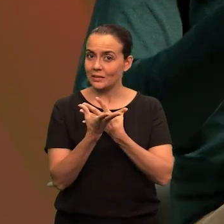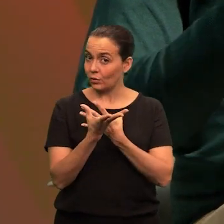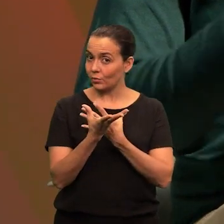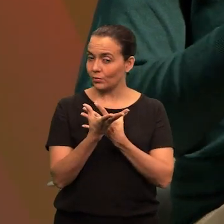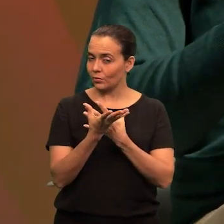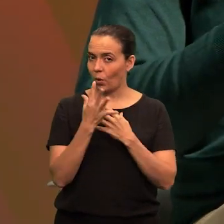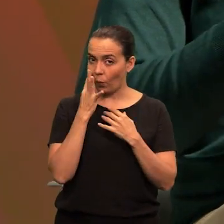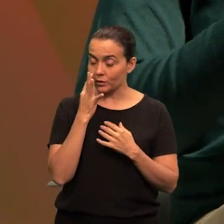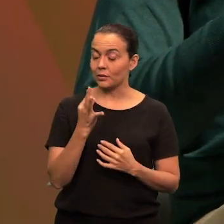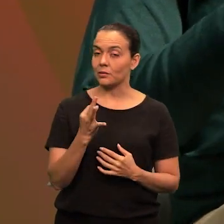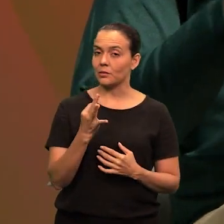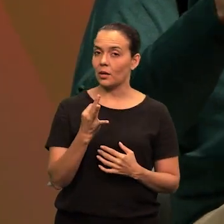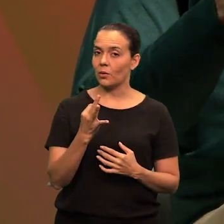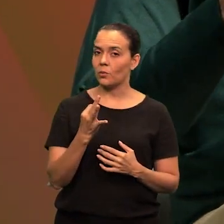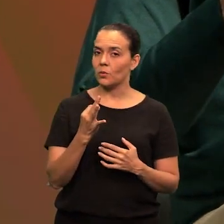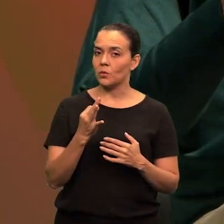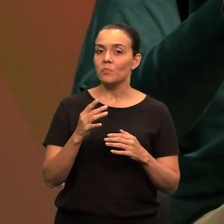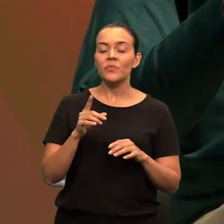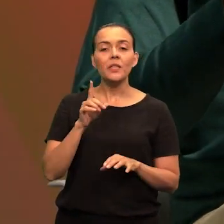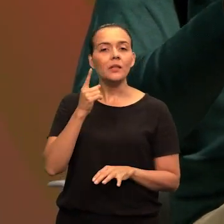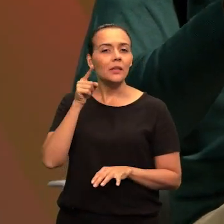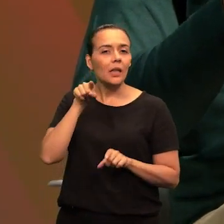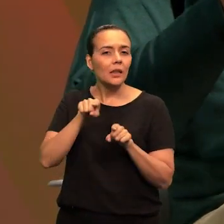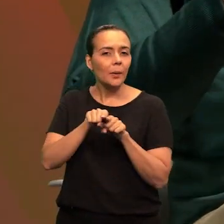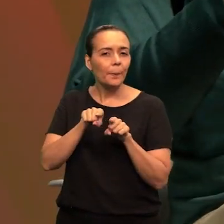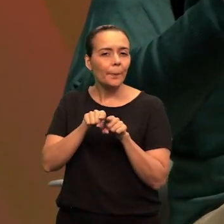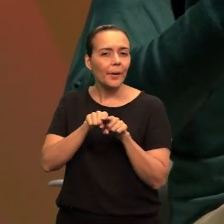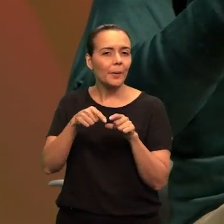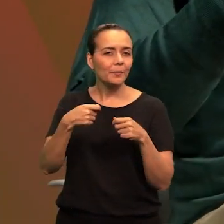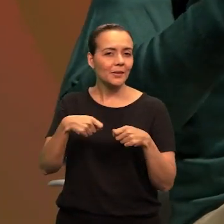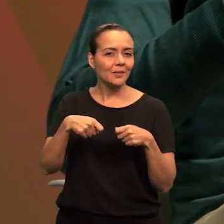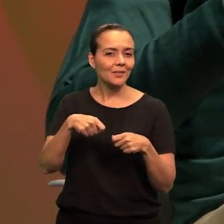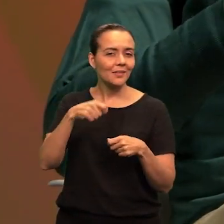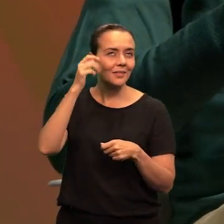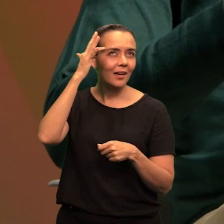e nesse sentido, dizer que ele provoca uma reflexão lindíssima